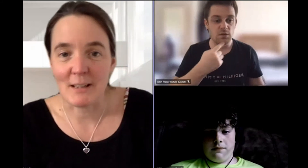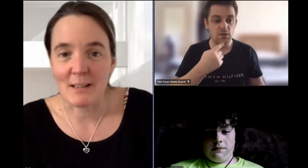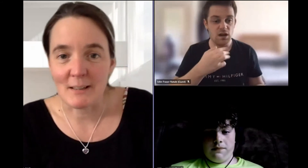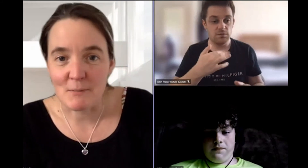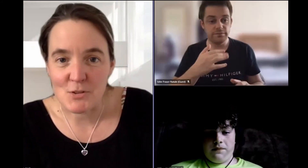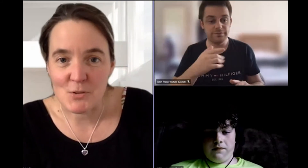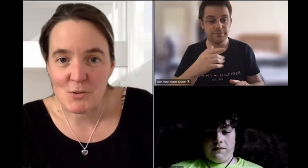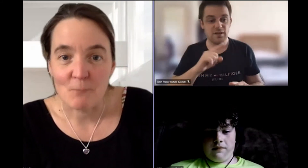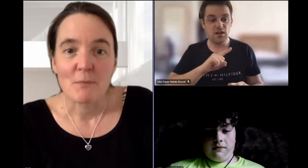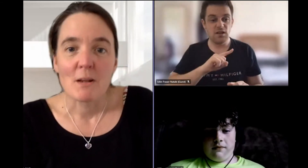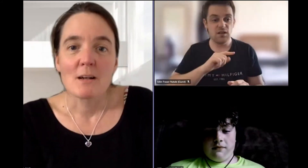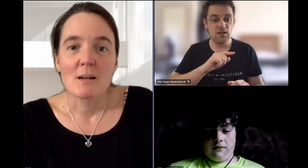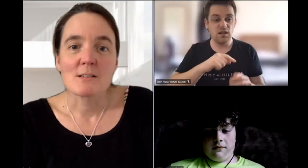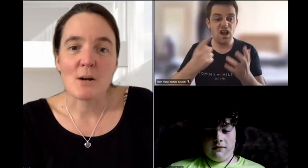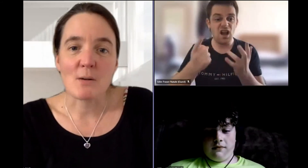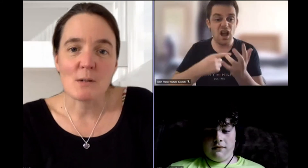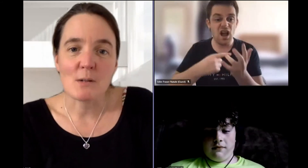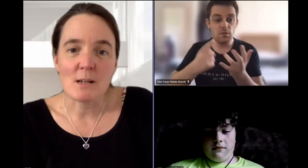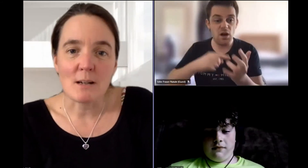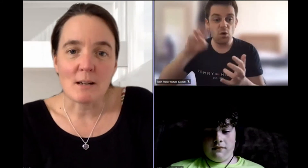Sori, dwi ddim yn siŵr.